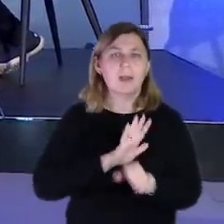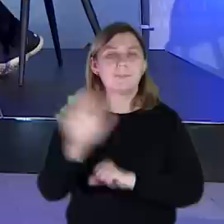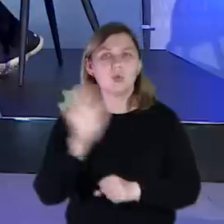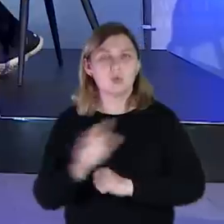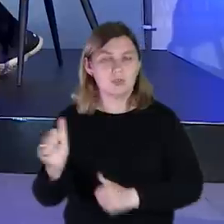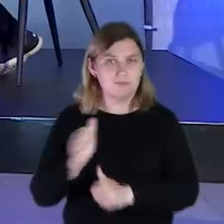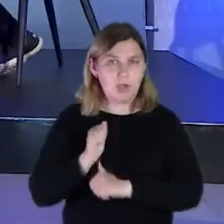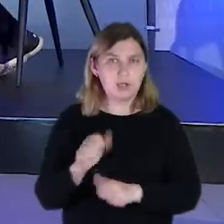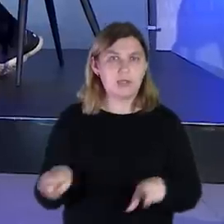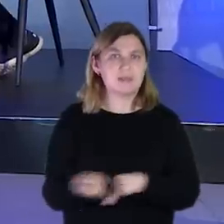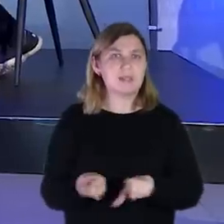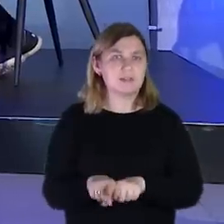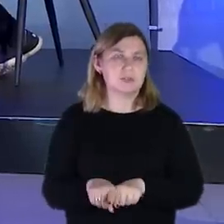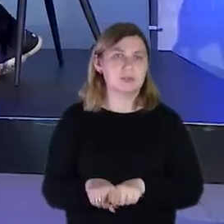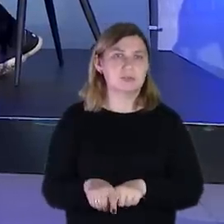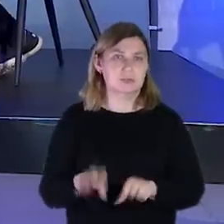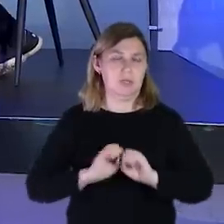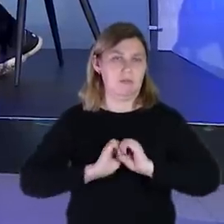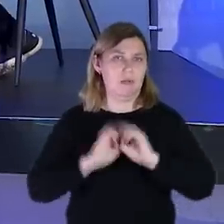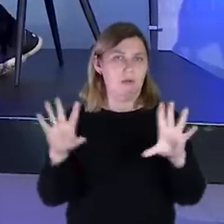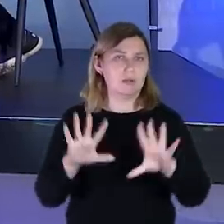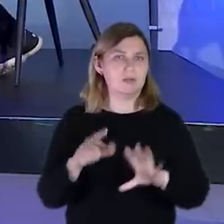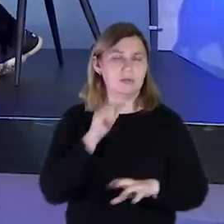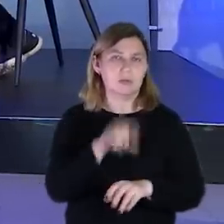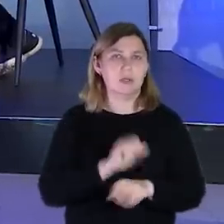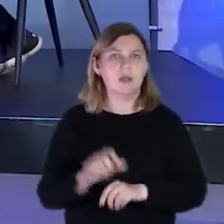wojskowej i oczywiście, co również jest jasne, wszelką kwestią związaną z